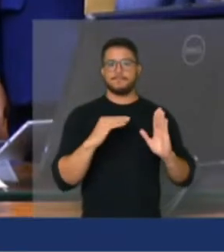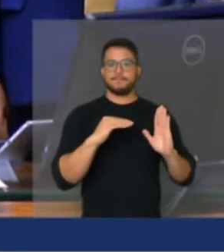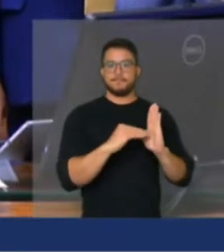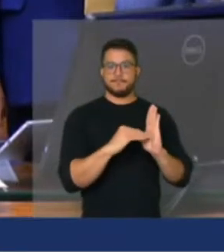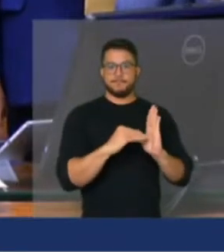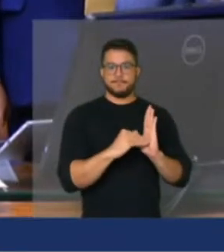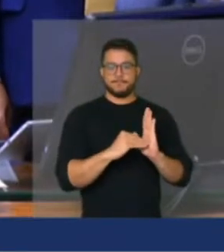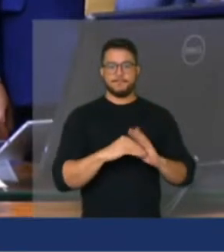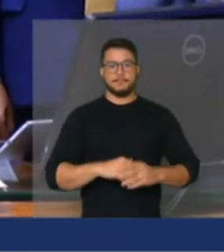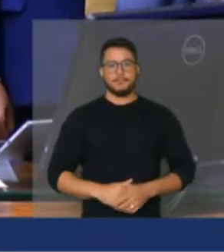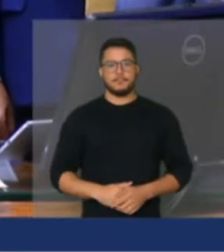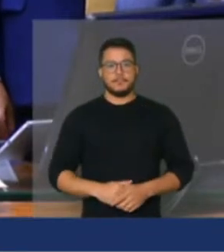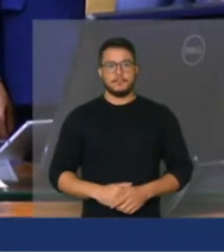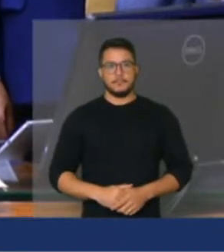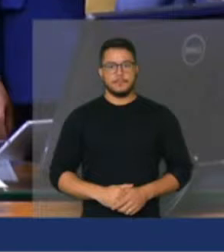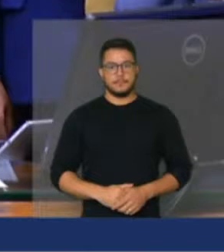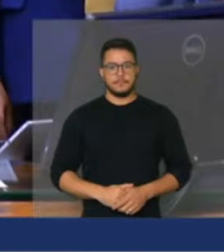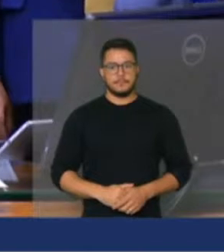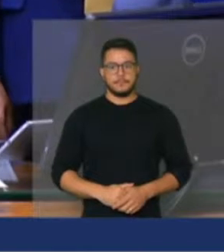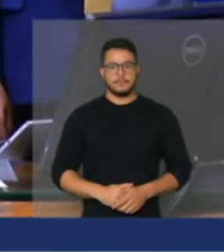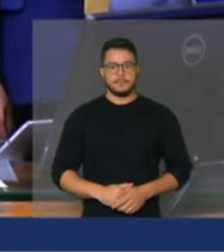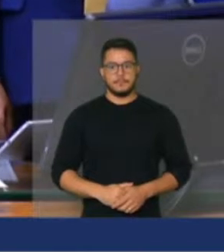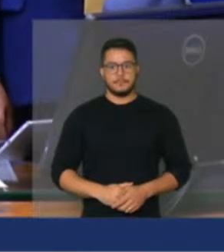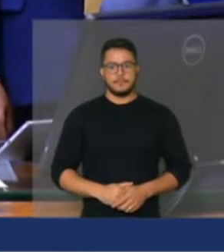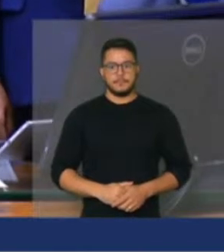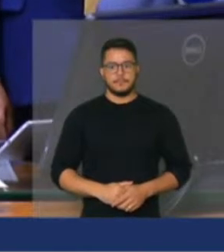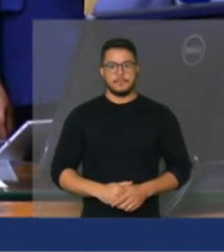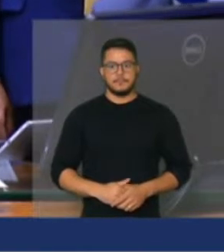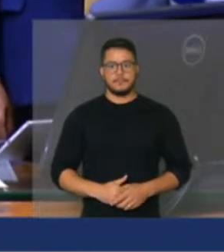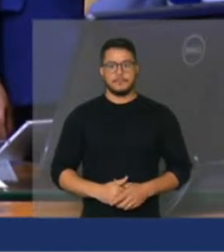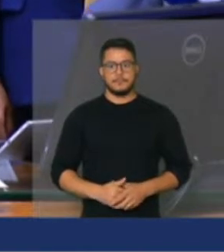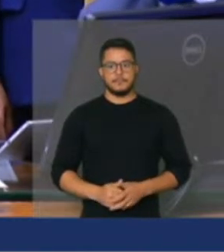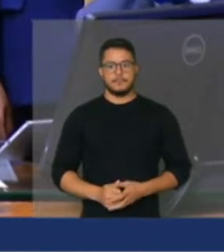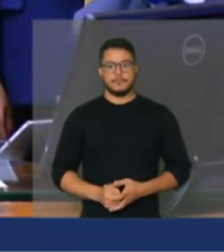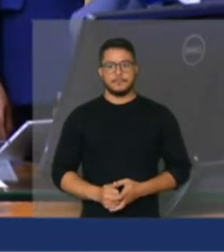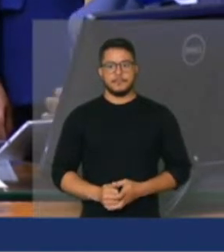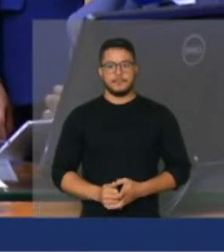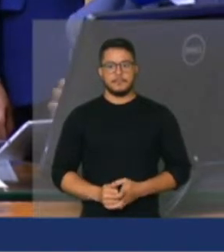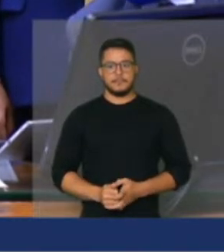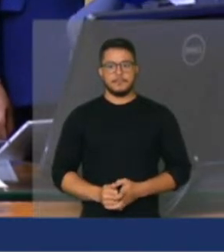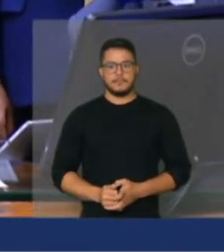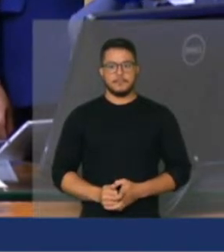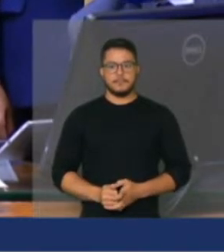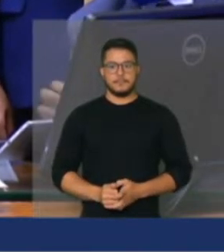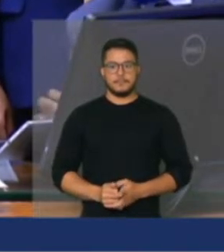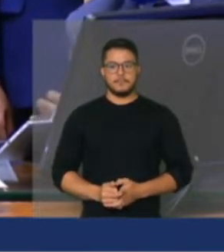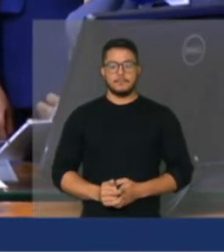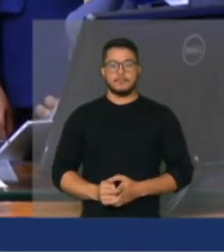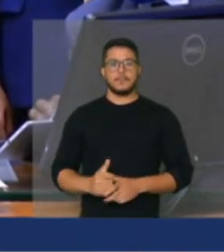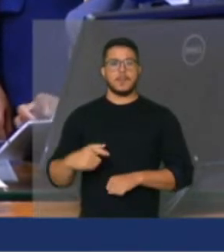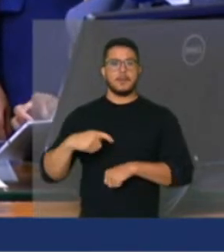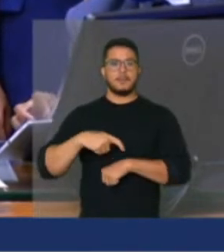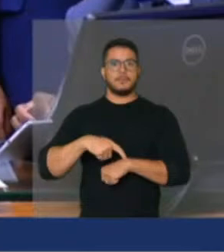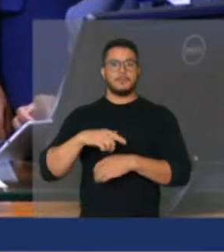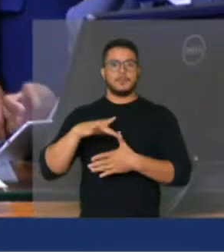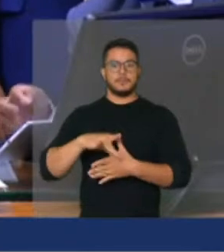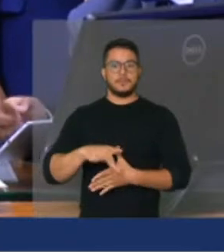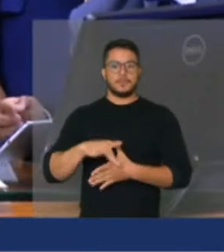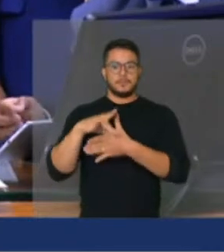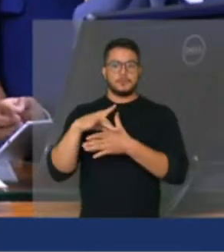APROVADA E A MATÉRIA VAI AO SENADO FEDERAL. TEMPO DE LIDERANÇA NESSE MOMENTO AO DEPUTADO BIRA DO PINDARÉ. OBRIGADO, DEPUTADO BIRA, PELA SUA COMPREENSÃO, PARA QUE